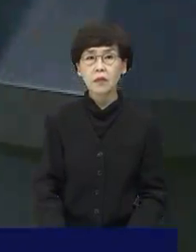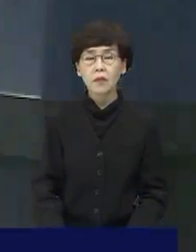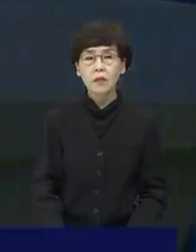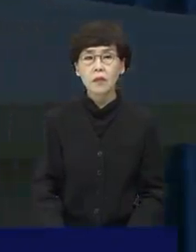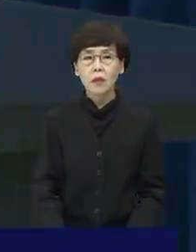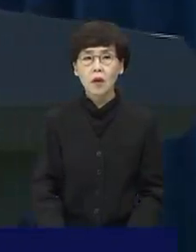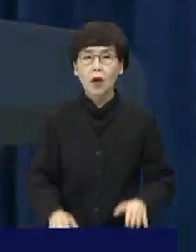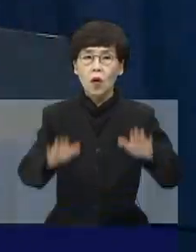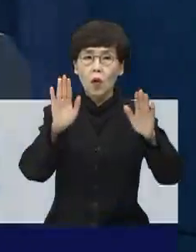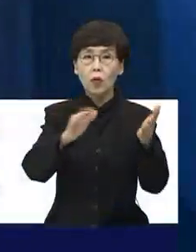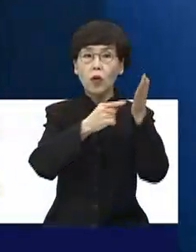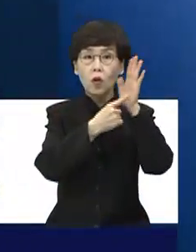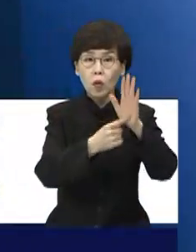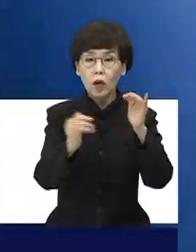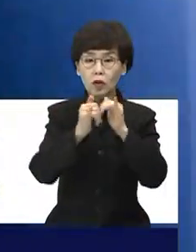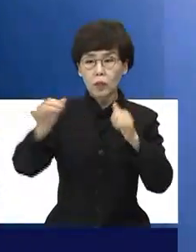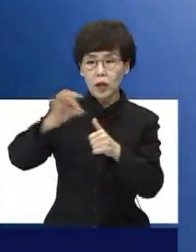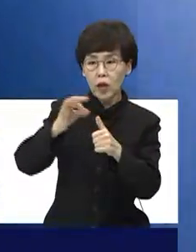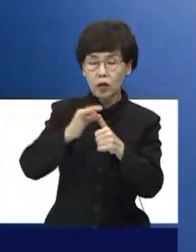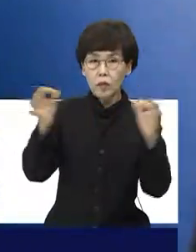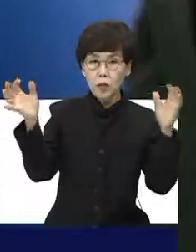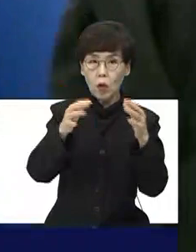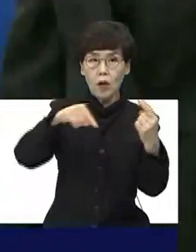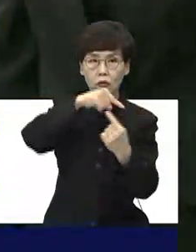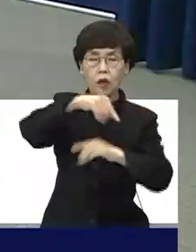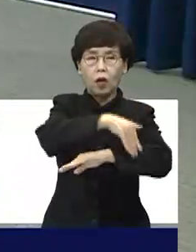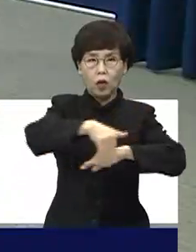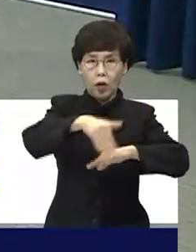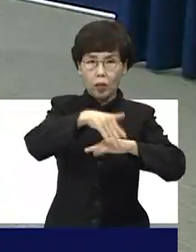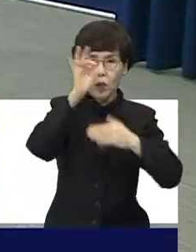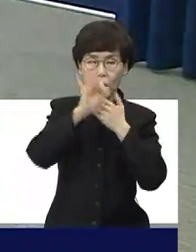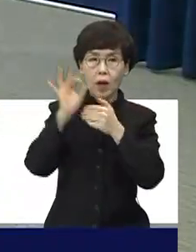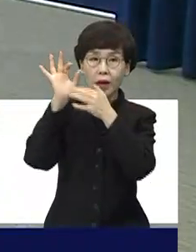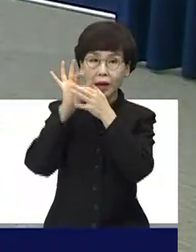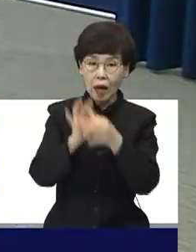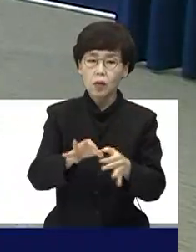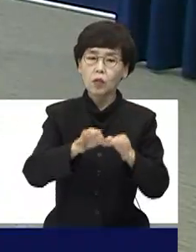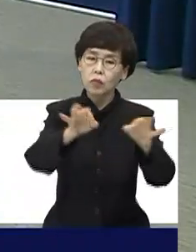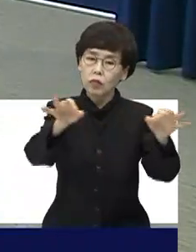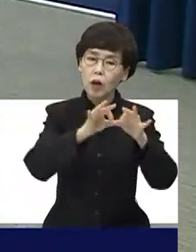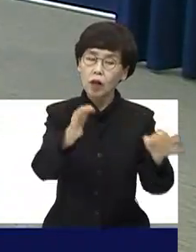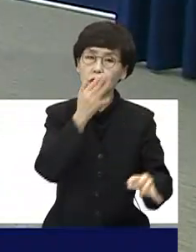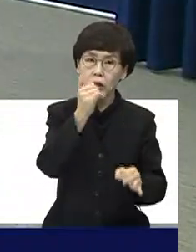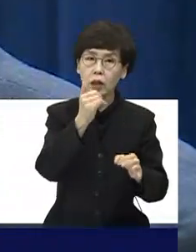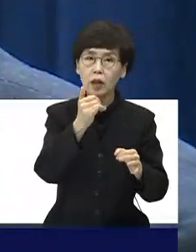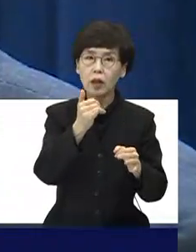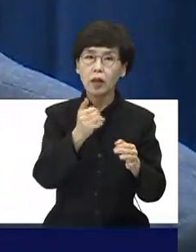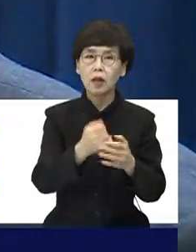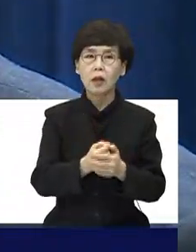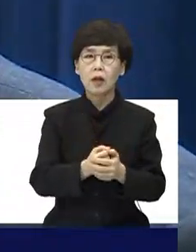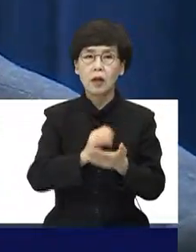(기자) 오늘 공개된 국민연금 종합운영계획에는 지속가능한 국민연금 개편을 위한 15개 과제가 담겼습니다.